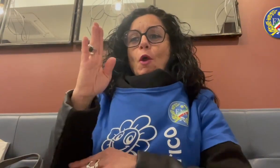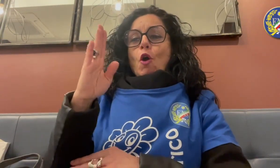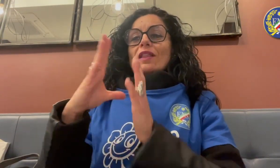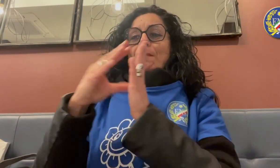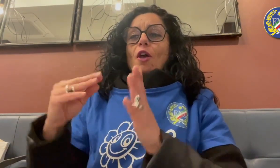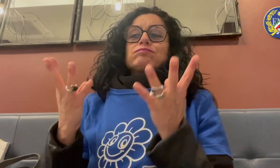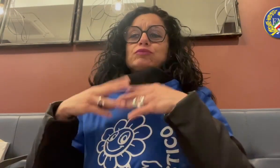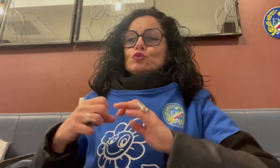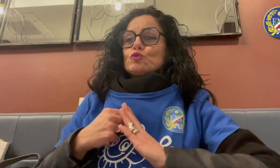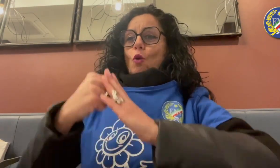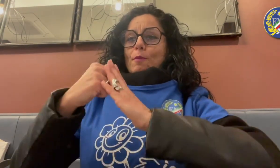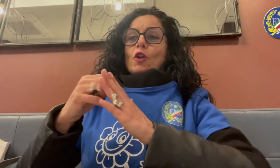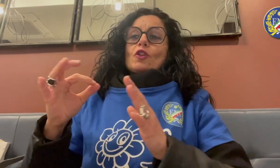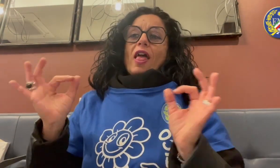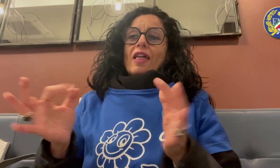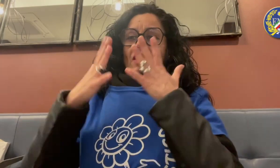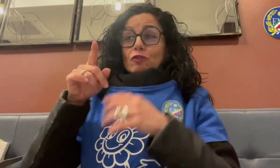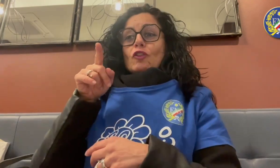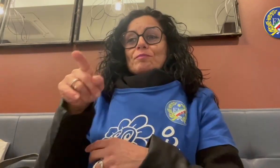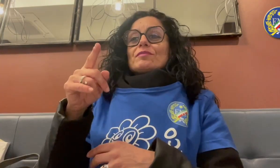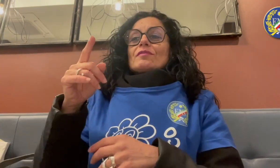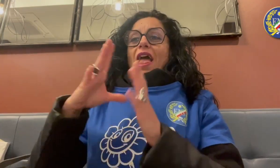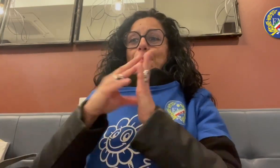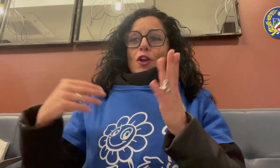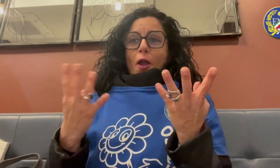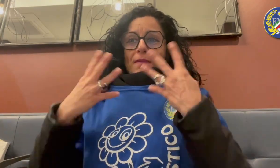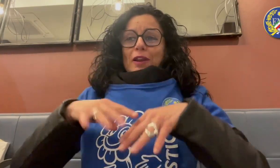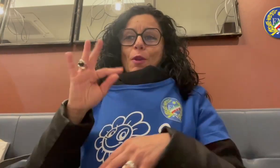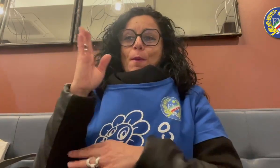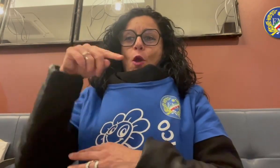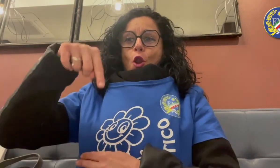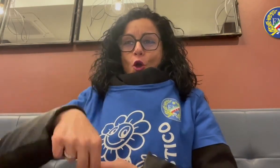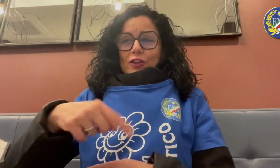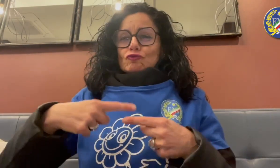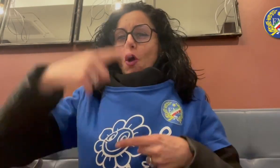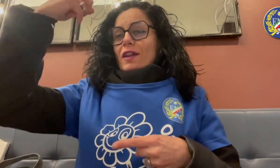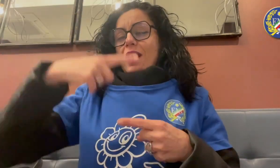mentre quello di Bologna ha ricevuto il supporto del Consiglio Regionale ENS Emilia Romagna e della Sezione Provinciale ENS di Bologna.